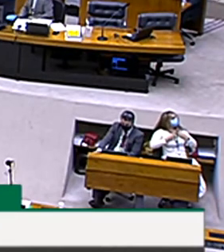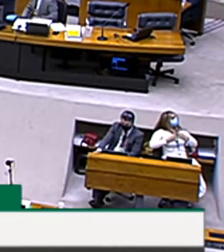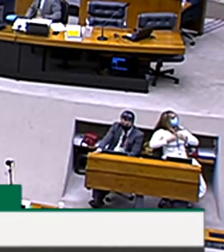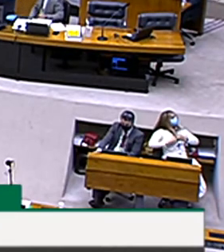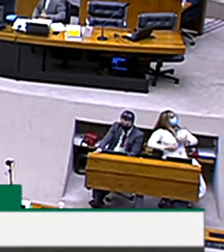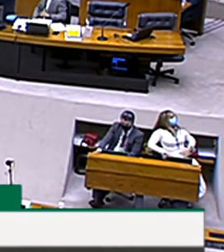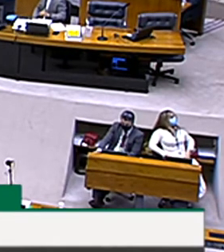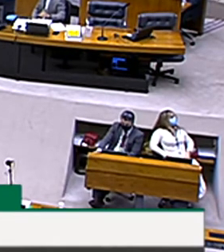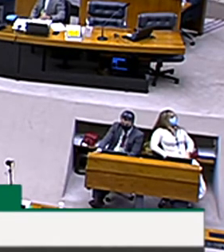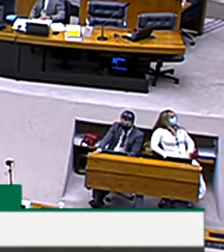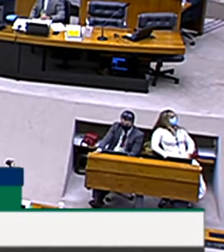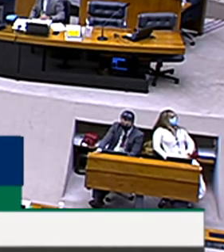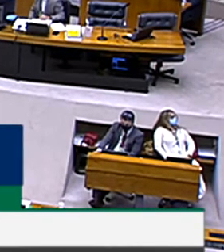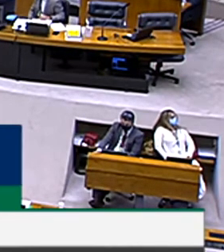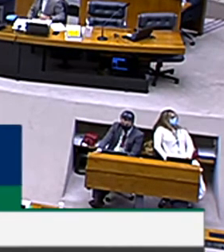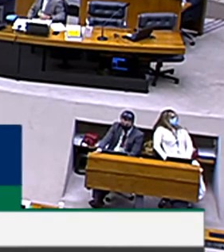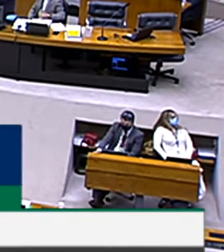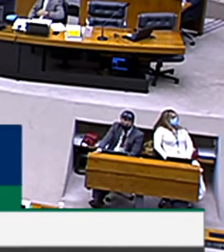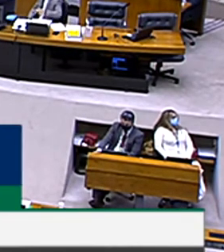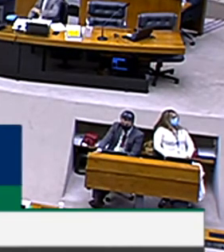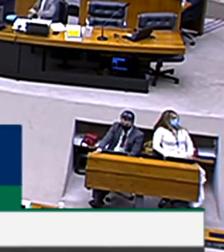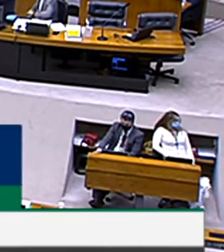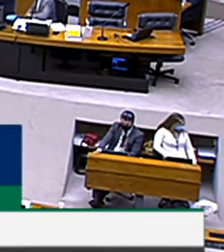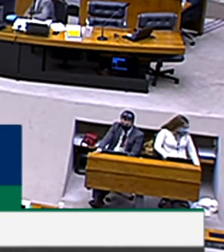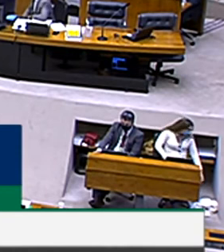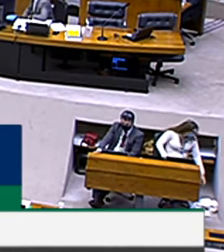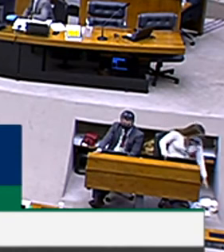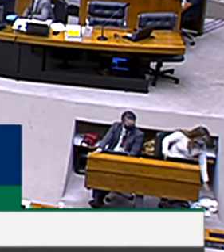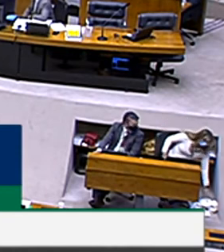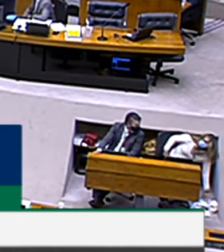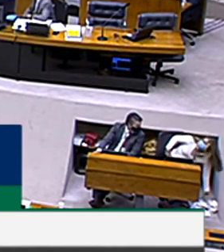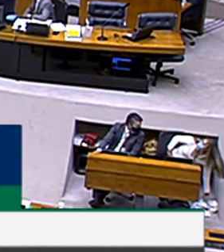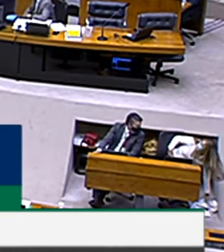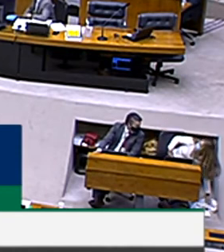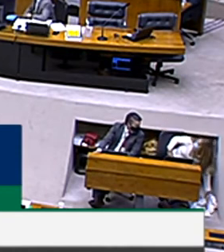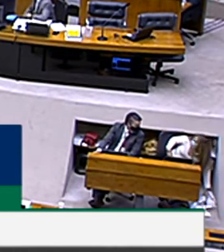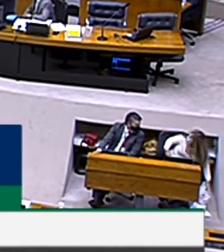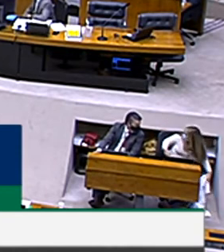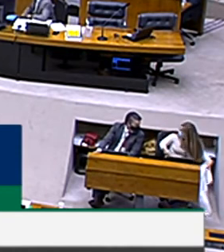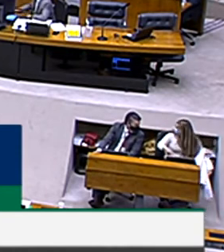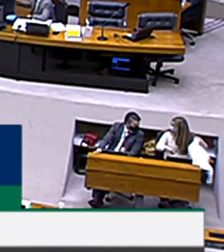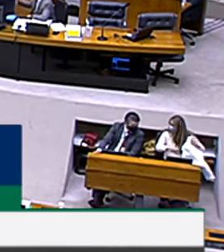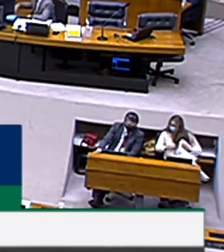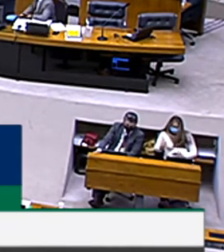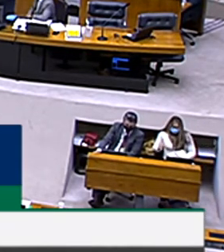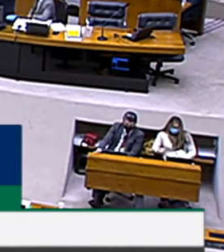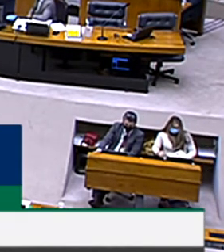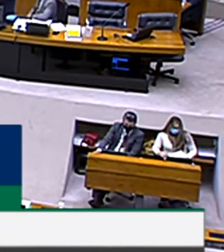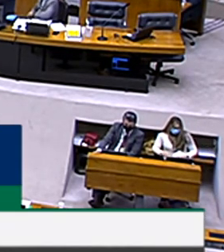DEPUTADOS ESTÃO VOTANDO O TEXTO PRINCIPAL ... OS DEPUTADOS ESTÃO VOTANDO O TEXTO PRINCIPAL DESSA MEDIDA PROVISÓRIA, MEDIDA